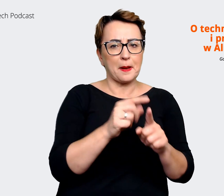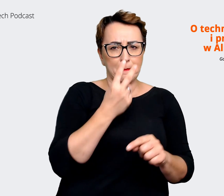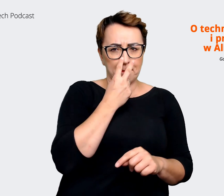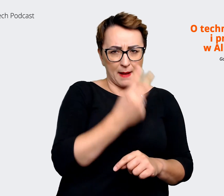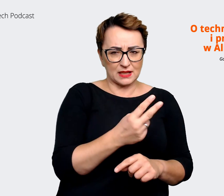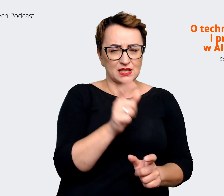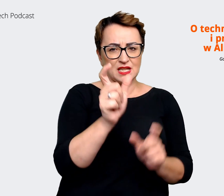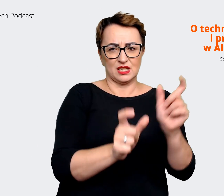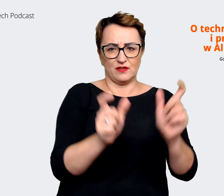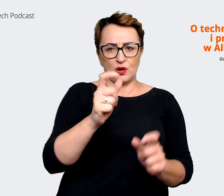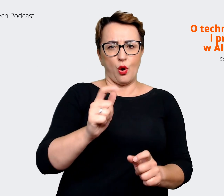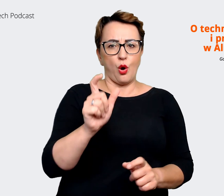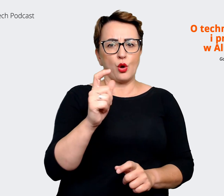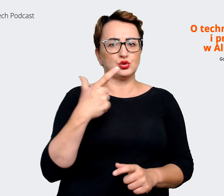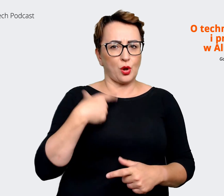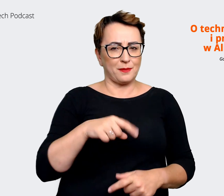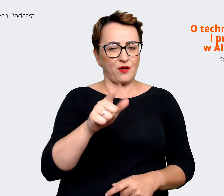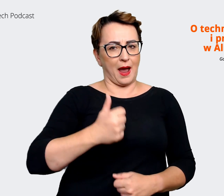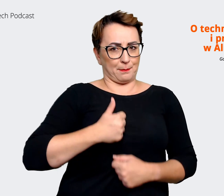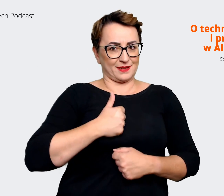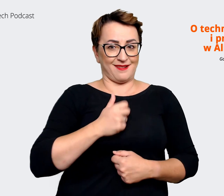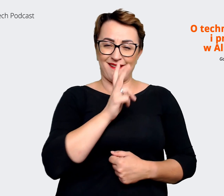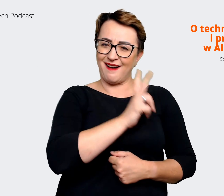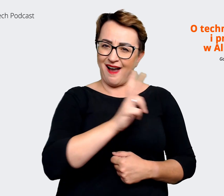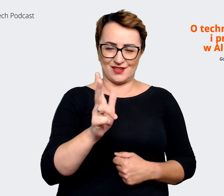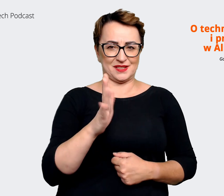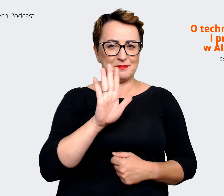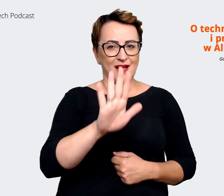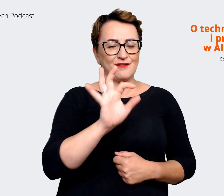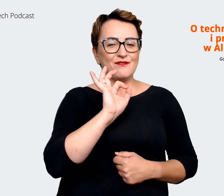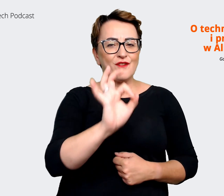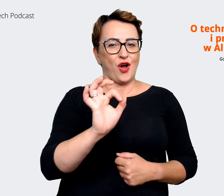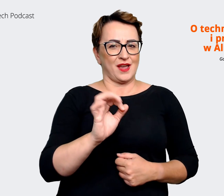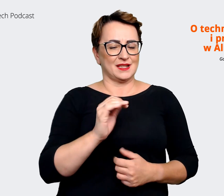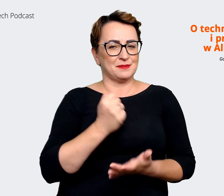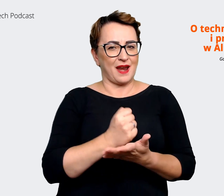indywidualne ambicje. Każdy ma rzeczy, których chciałby spróbować, wdrożyć nową technologię,